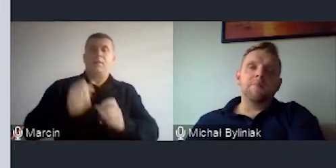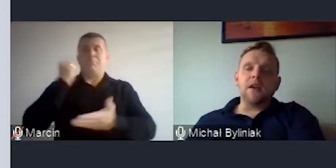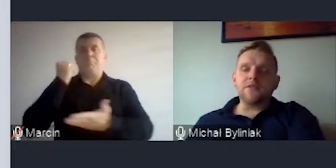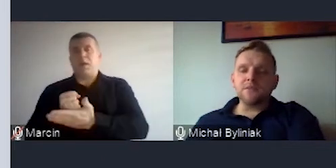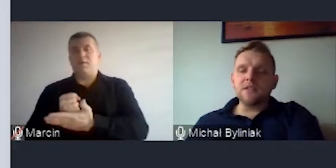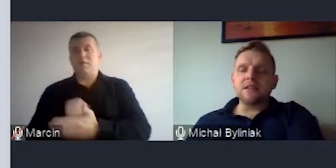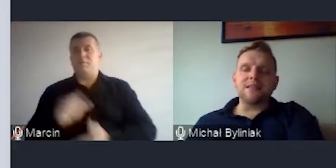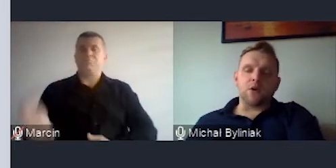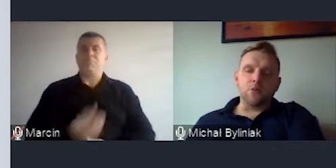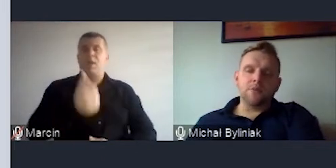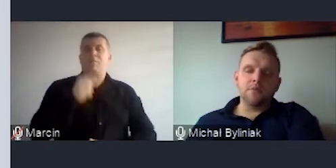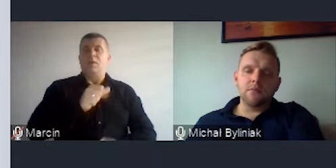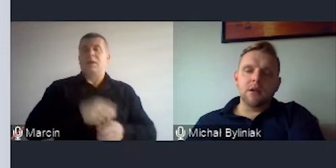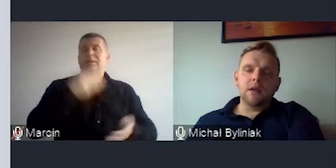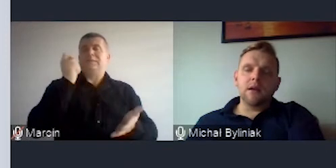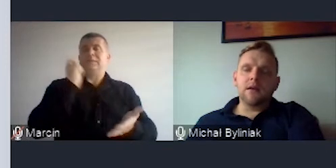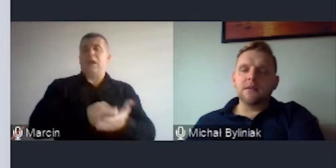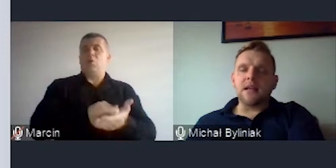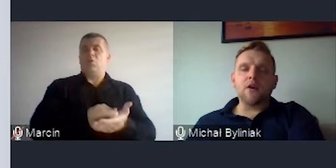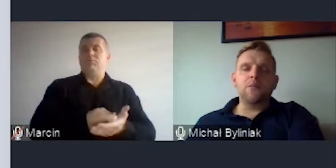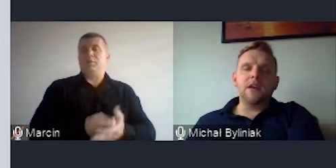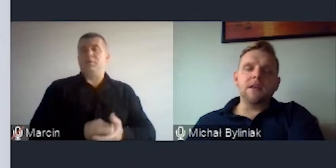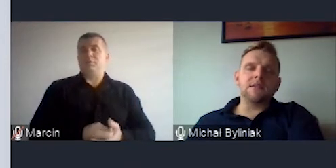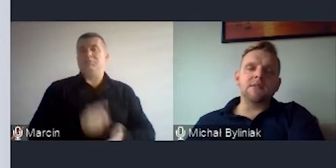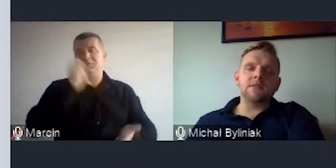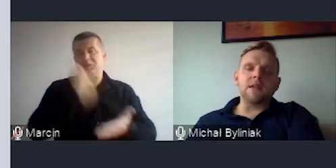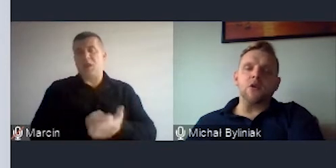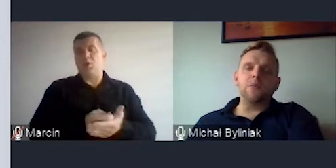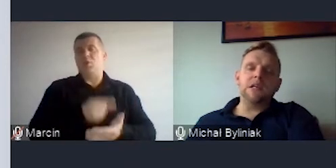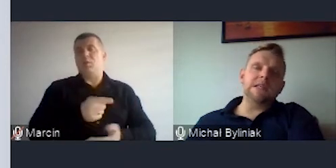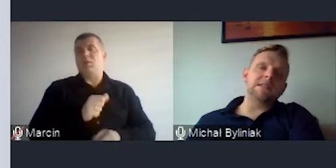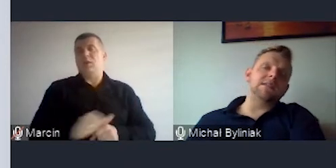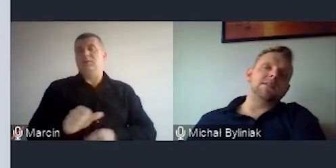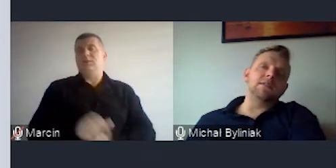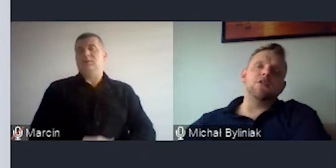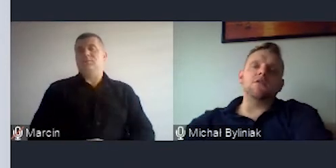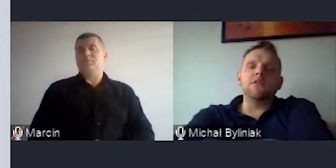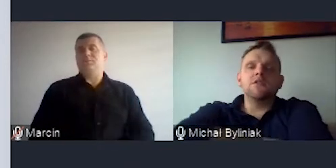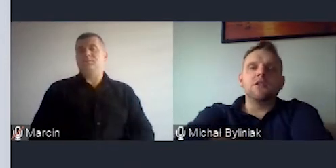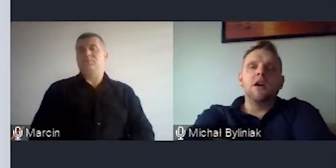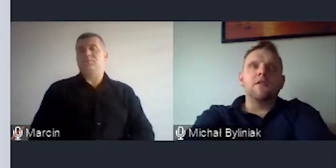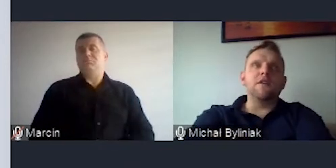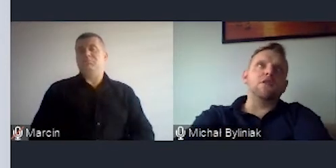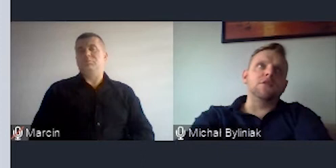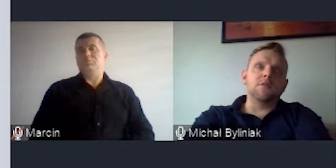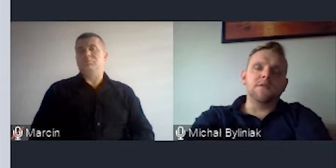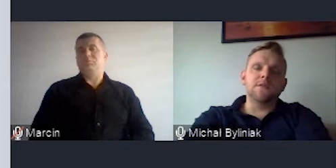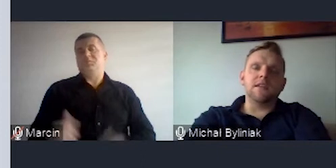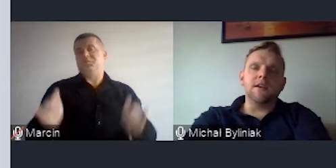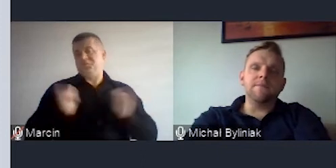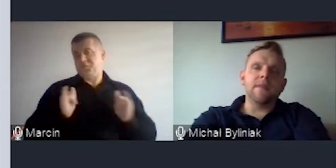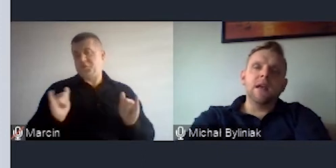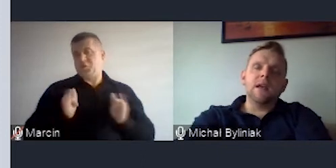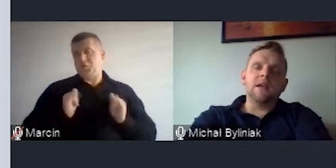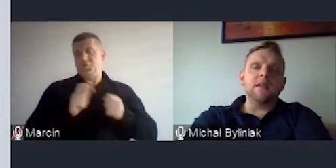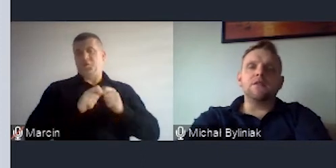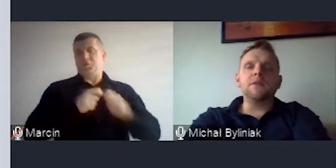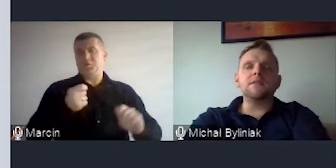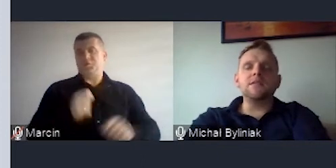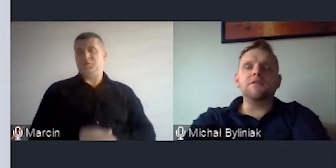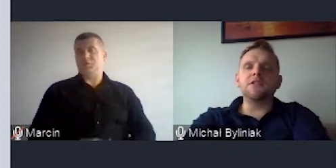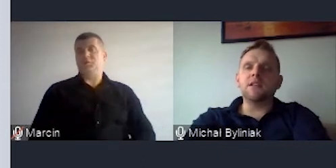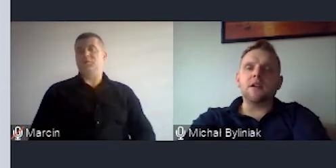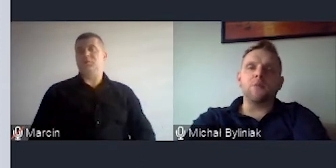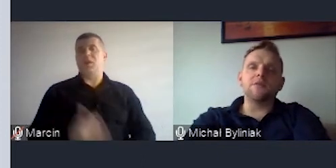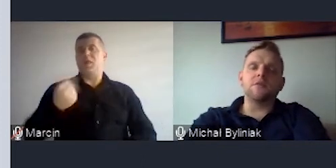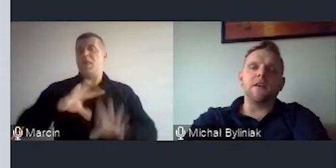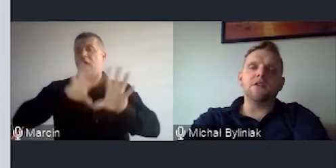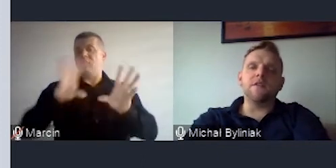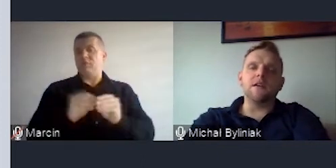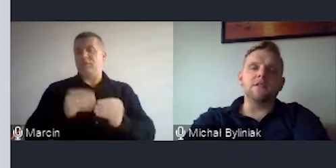Pierwszym z nich jest zakup. Zakup jest dosyć wygodnym rozwianiem, natomiast nie wszystkie zakupy są kwalifikowalne.